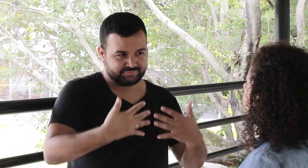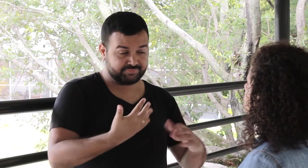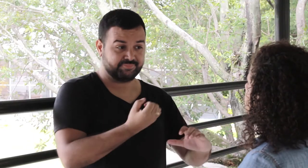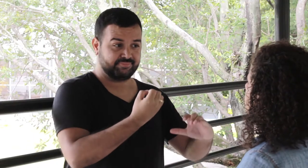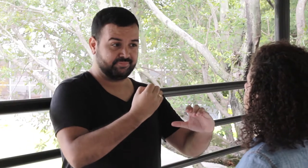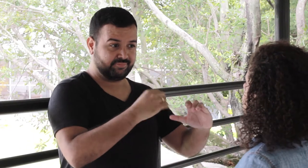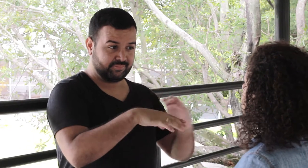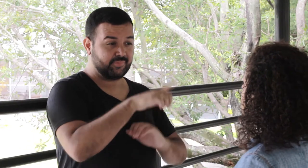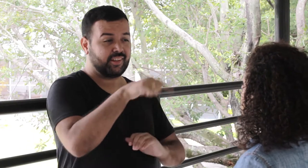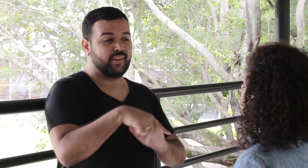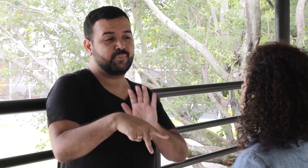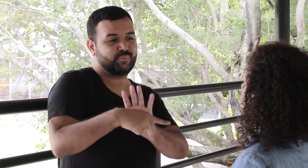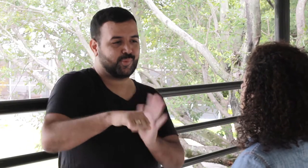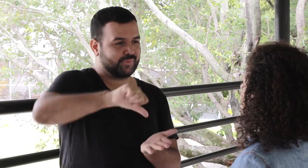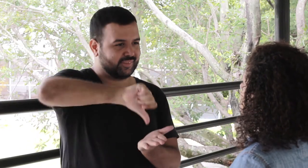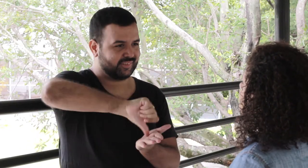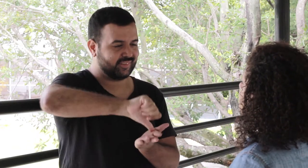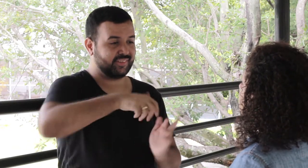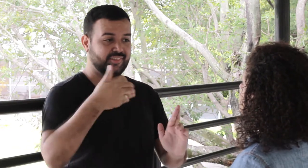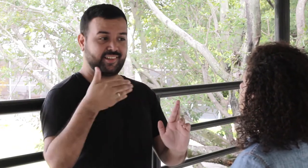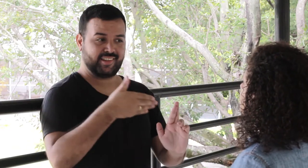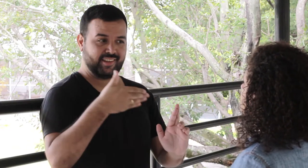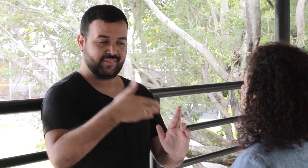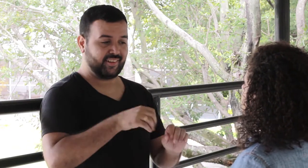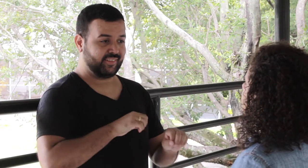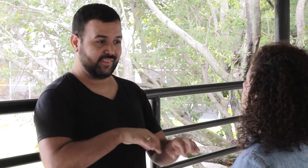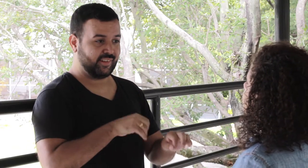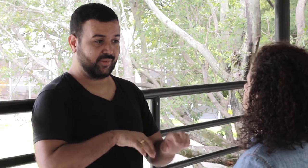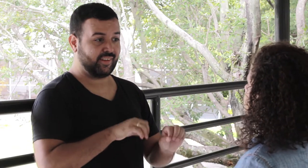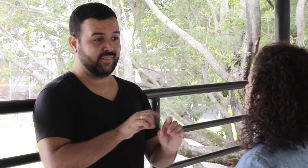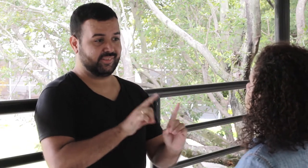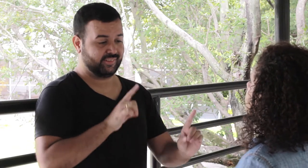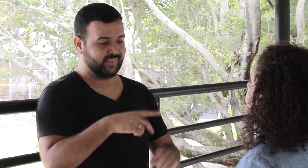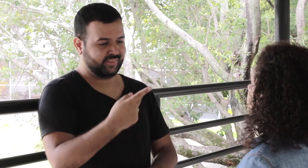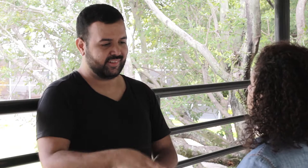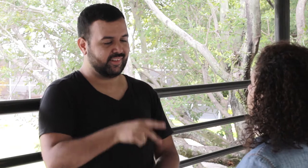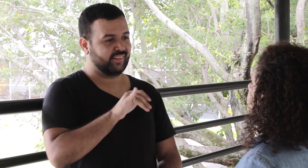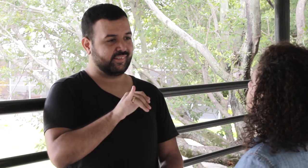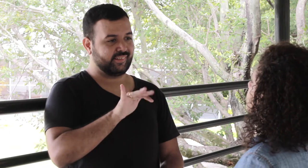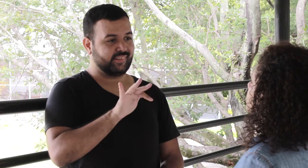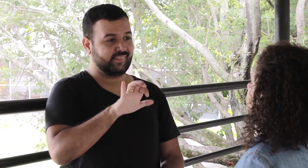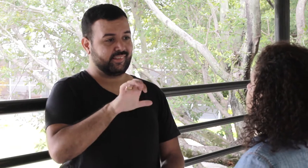Vou te explicar. O Cefor é o centro de referência em educação a distância.